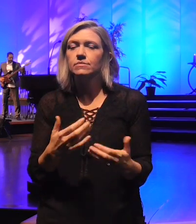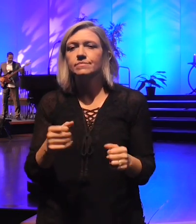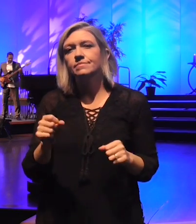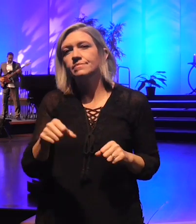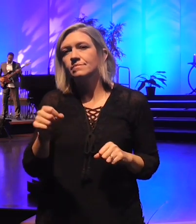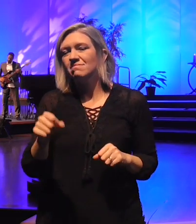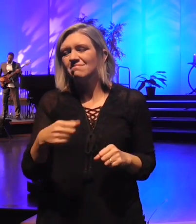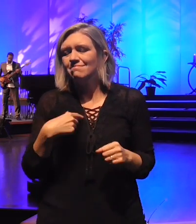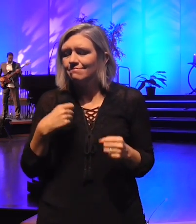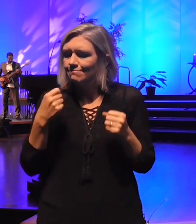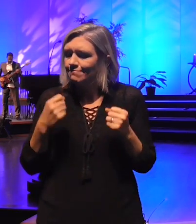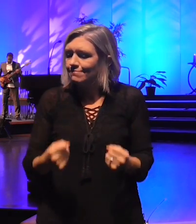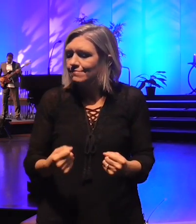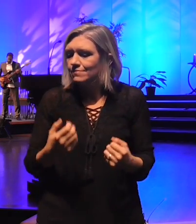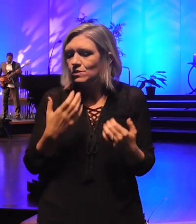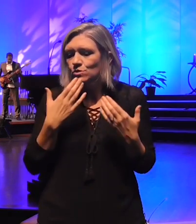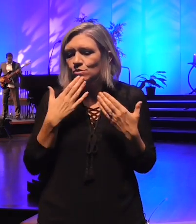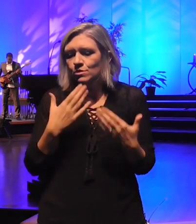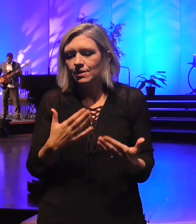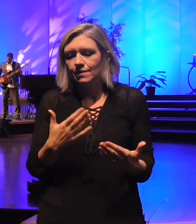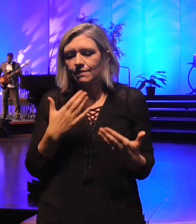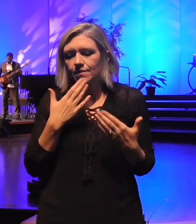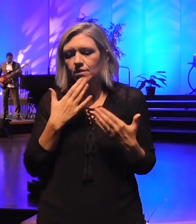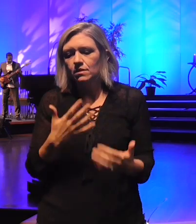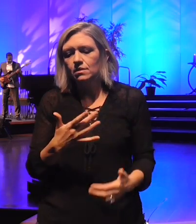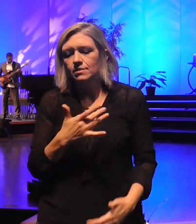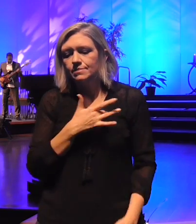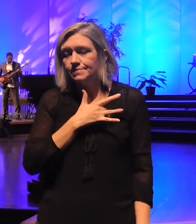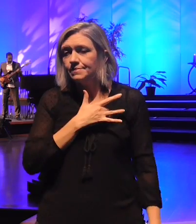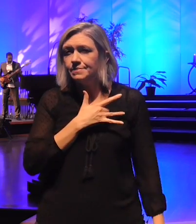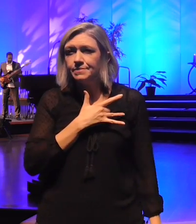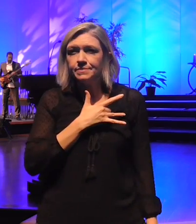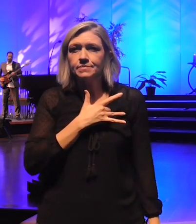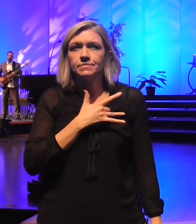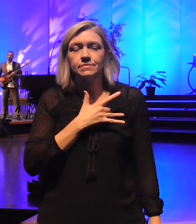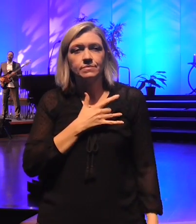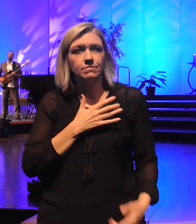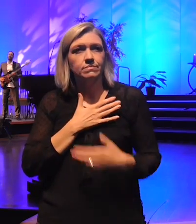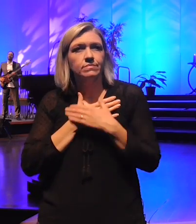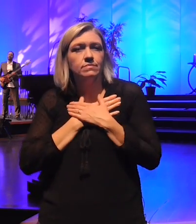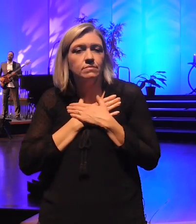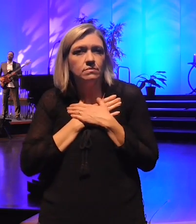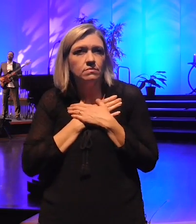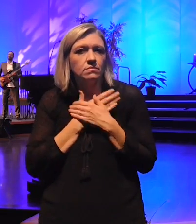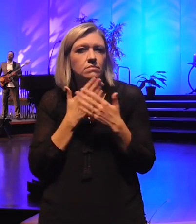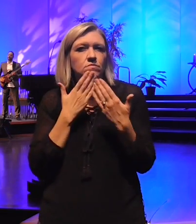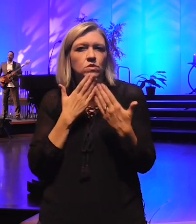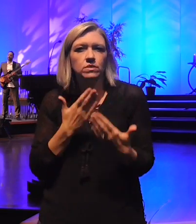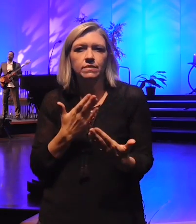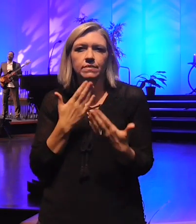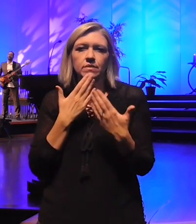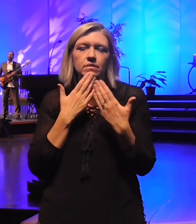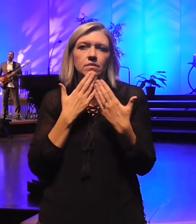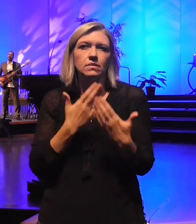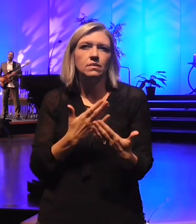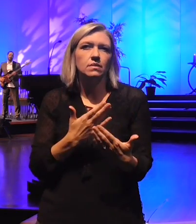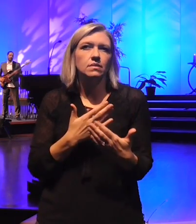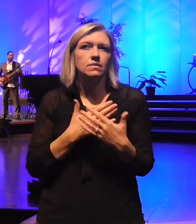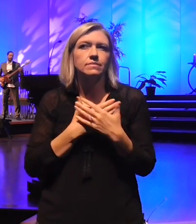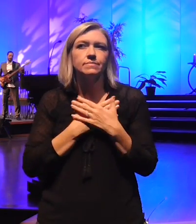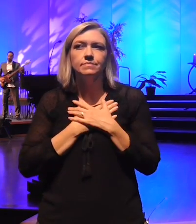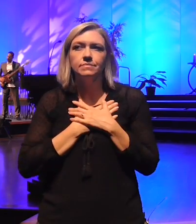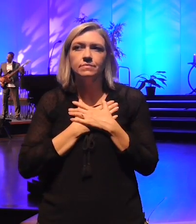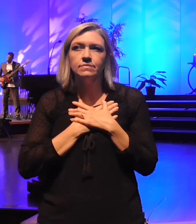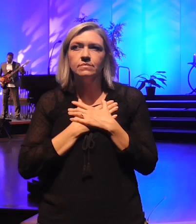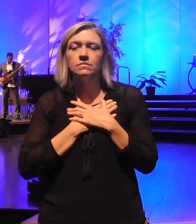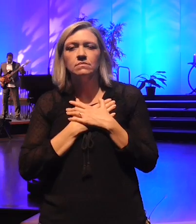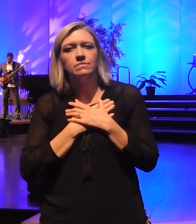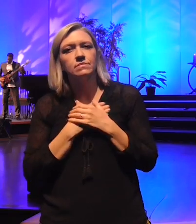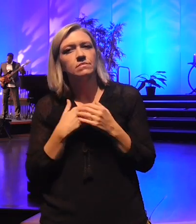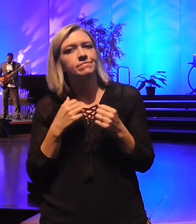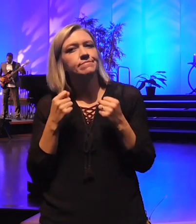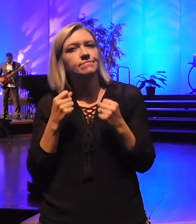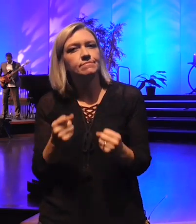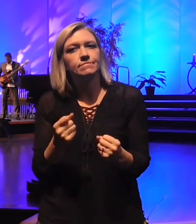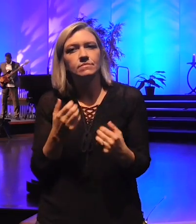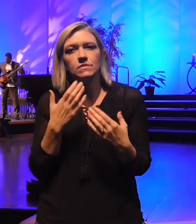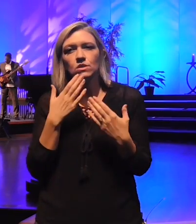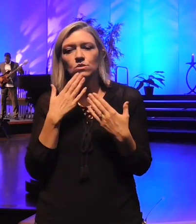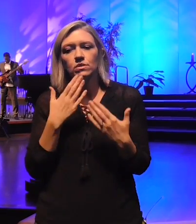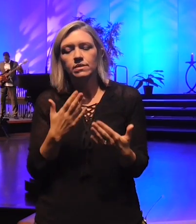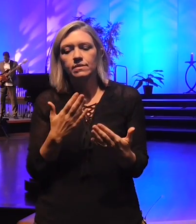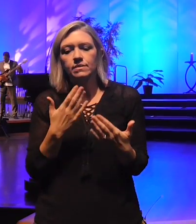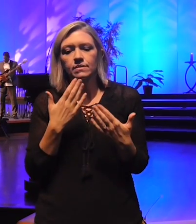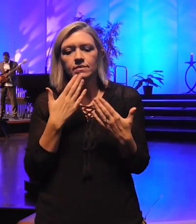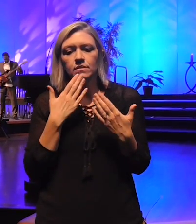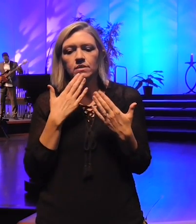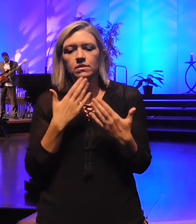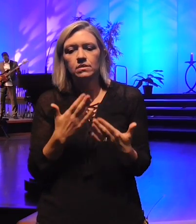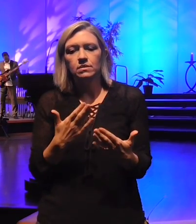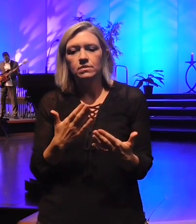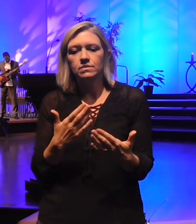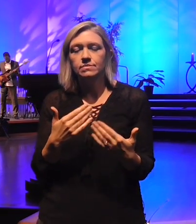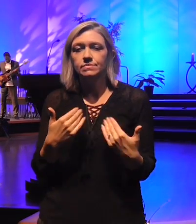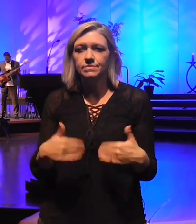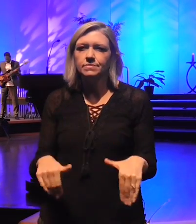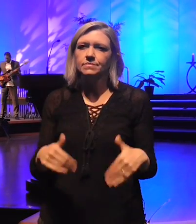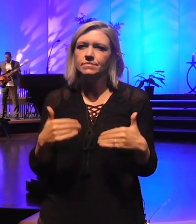tan agradecido estoy tan agradecido estoy tan agradecido Estoy tan agradecido agradecido Estoy tan [Música]